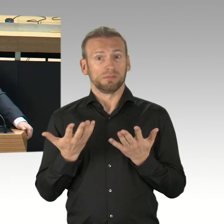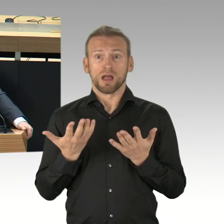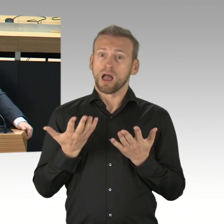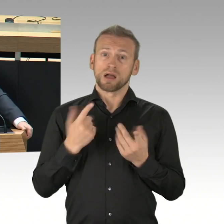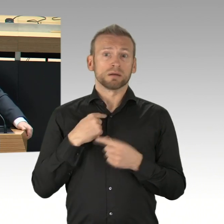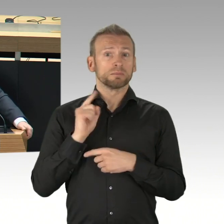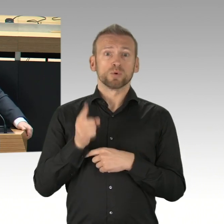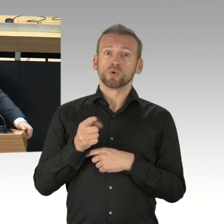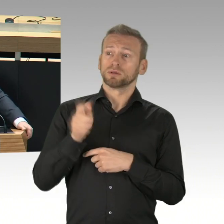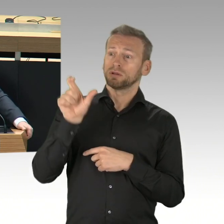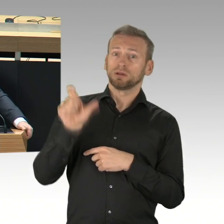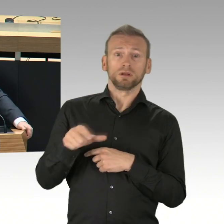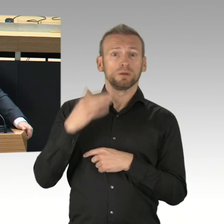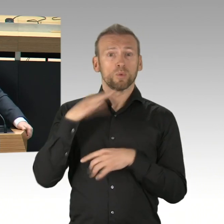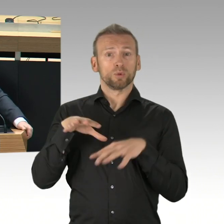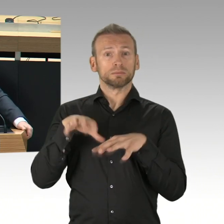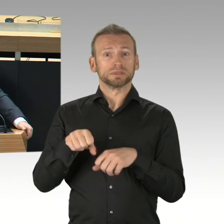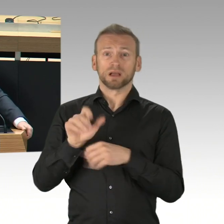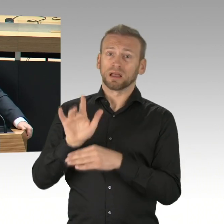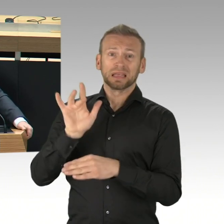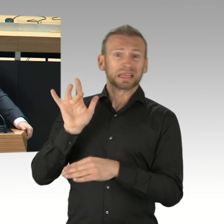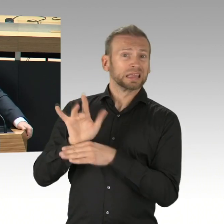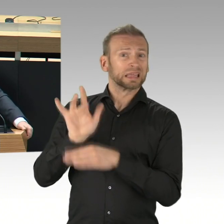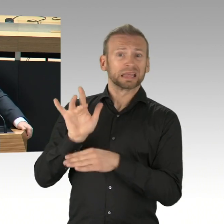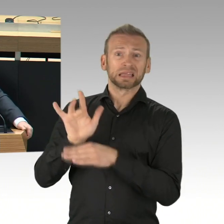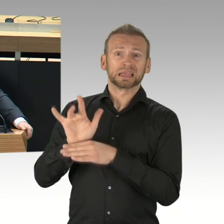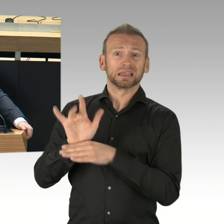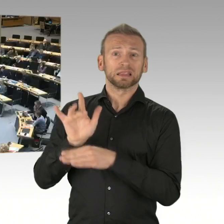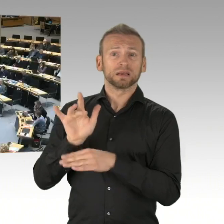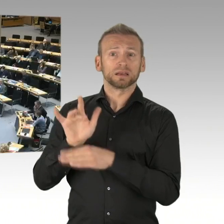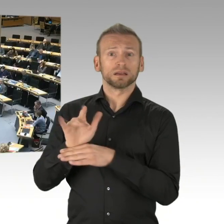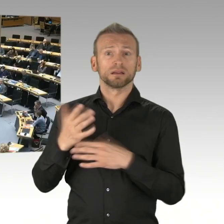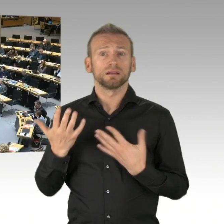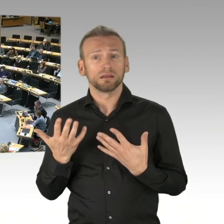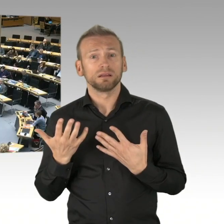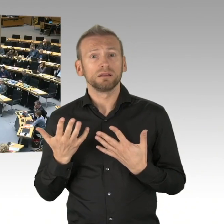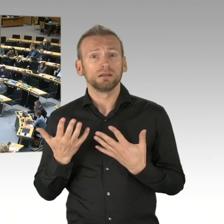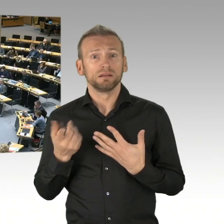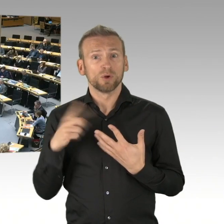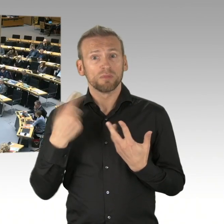Wir haben hier eine ausufernde Bürgerbeteiligung, die nichts mehr mit Bürgerbeteiligung, sondern mit Bauverhinderung zu tun hat.